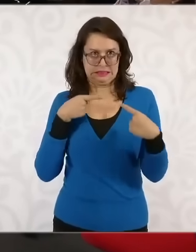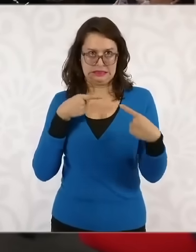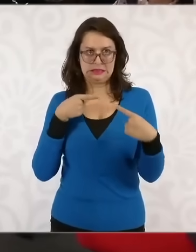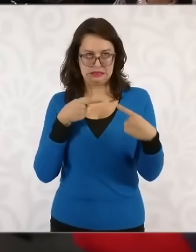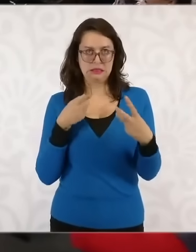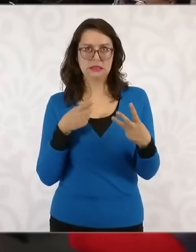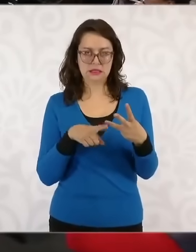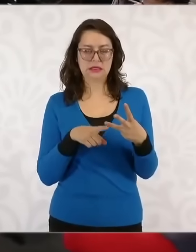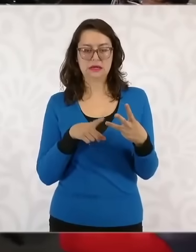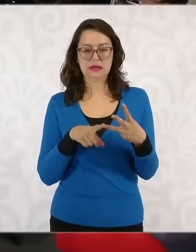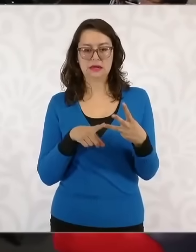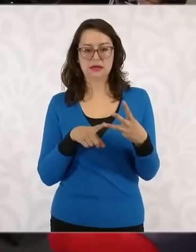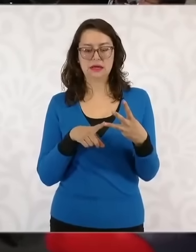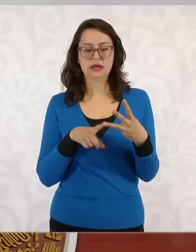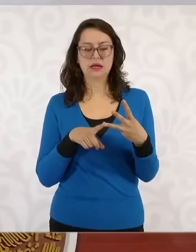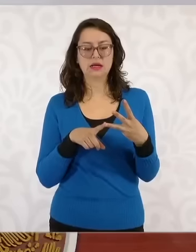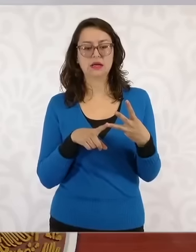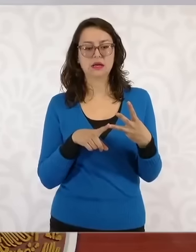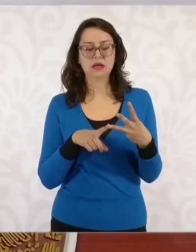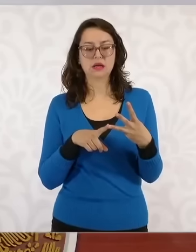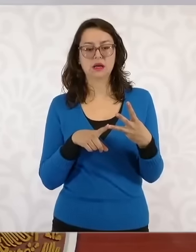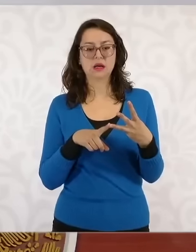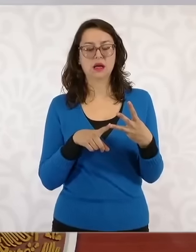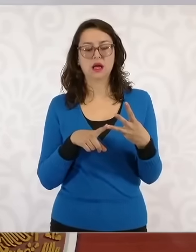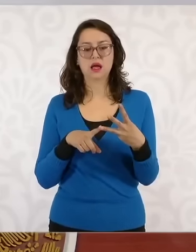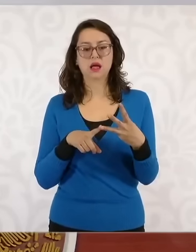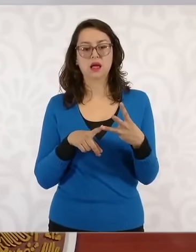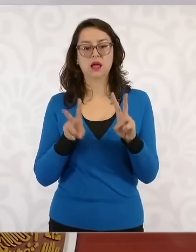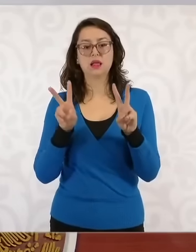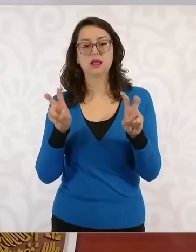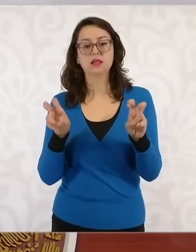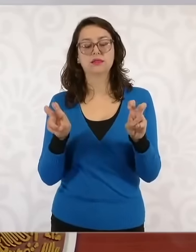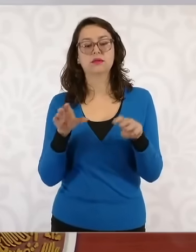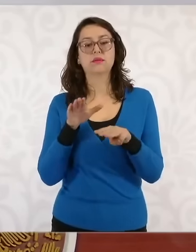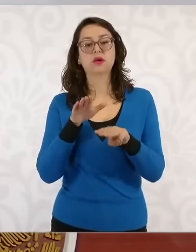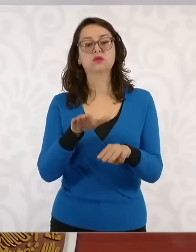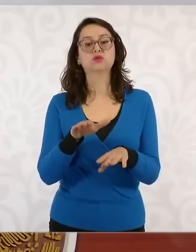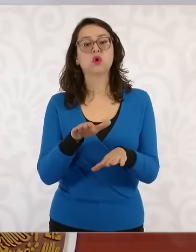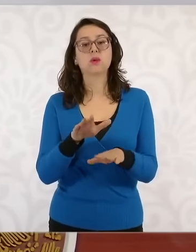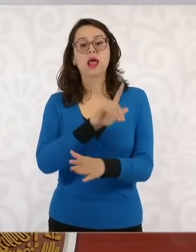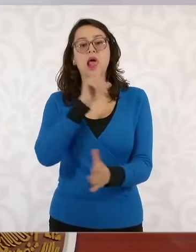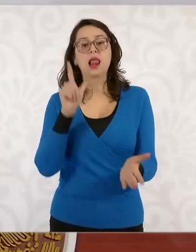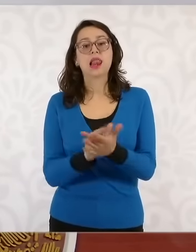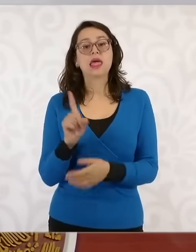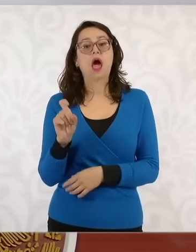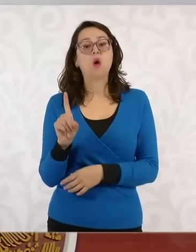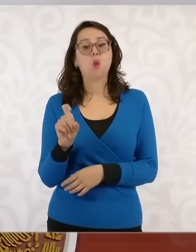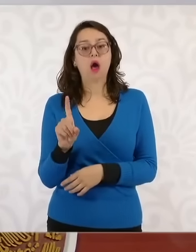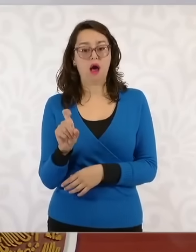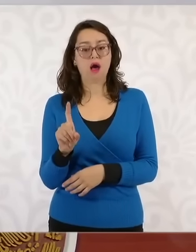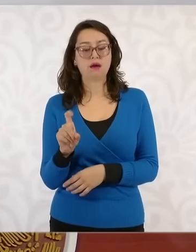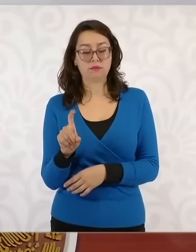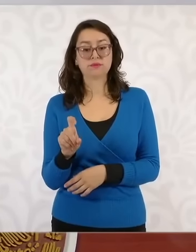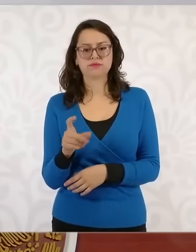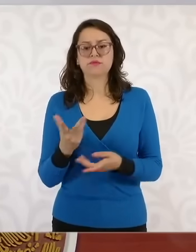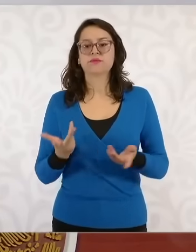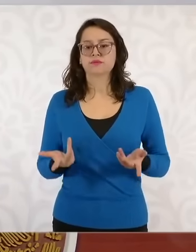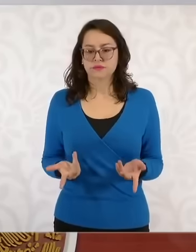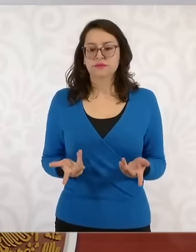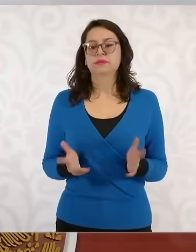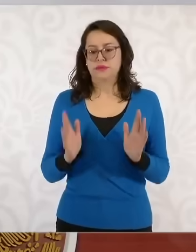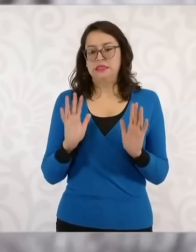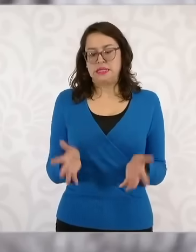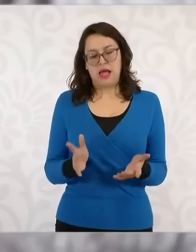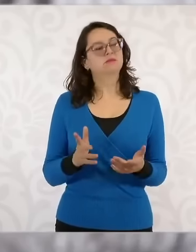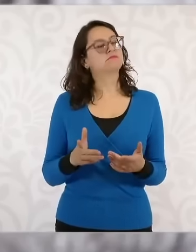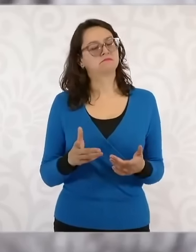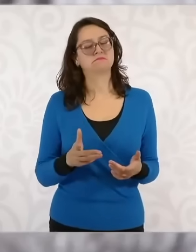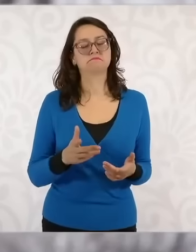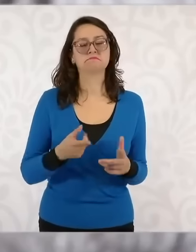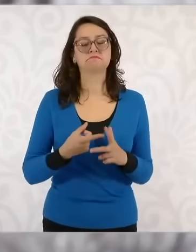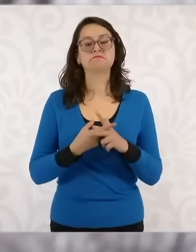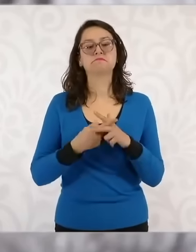manifestantes fue lo relativo a la ley de aguas que se instala una se instala una mesa, bueno,